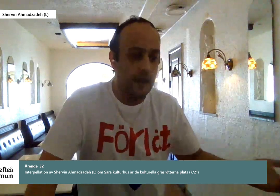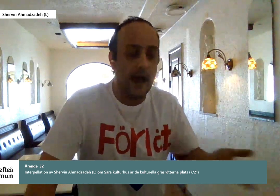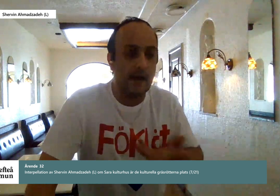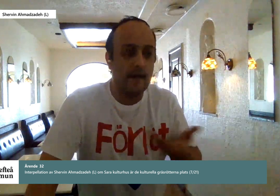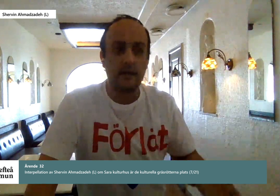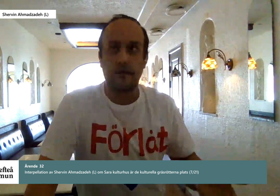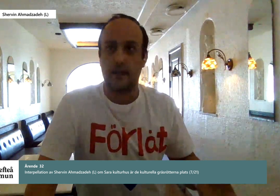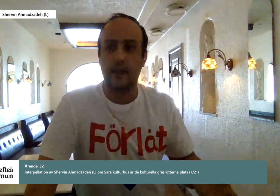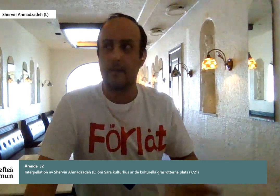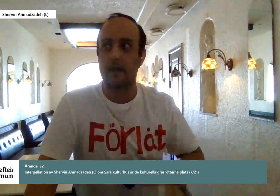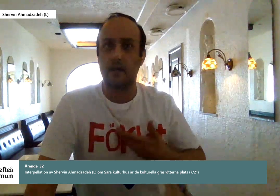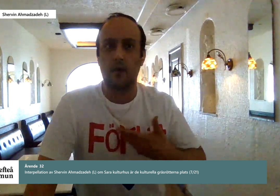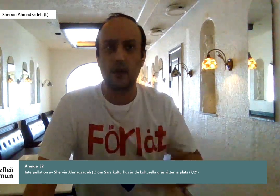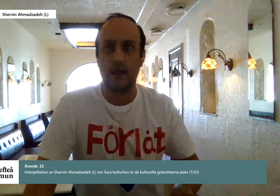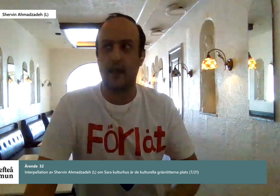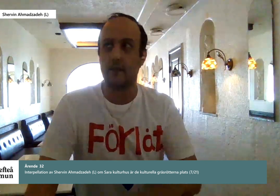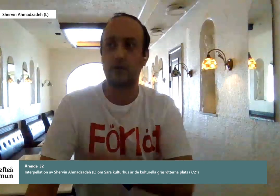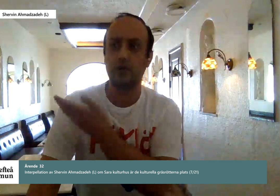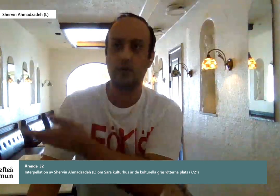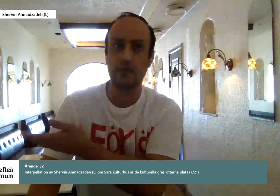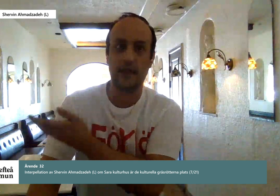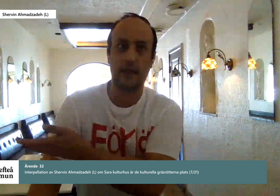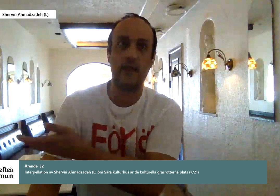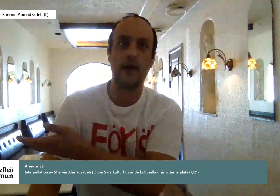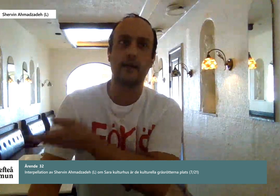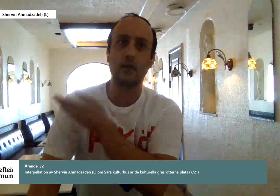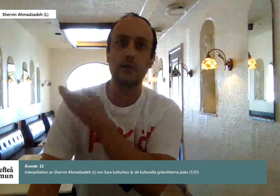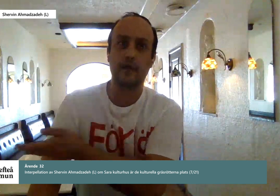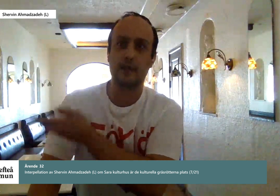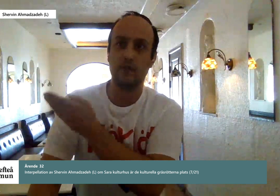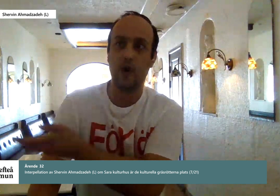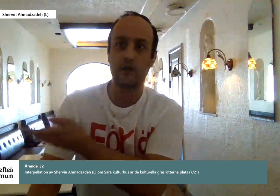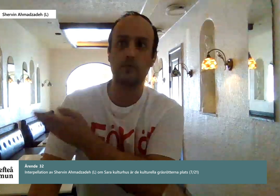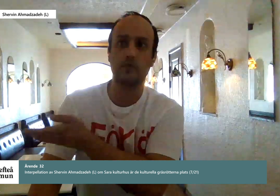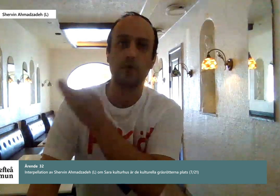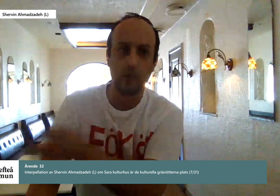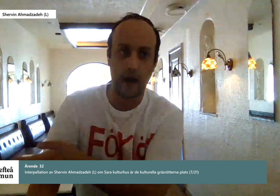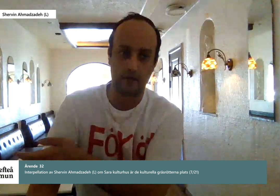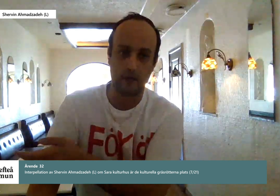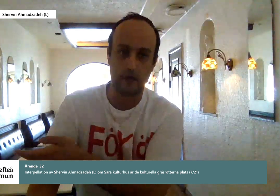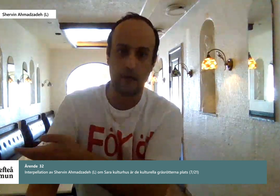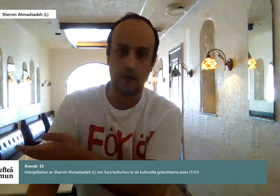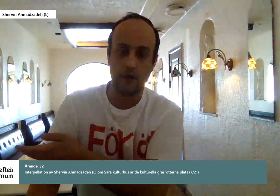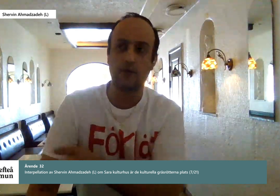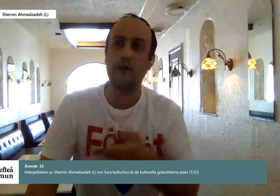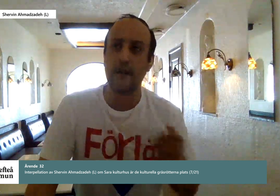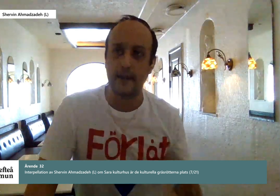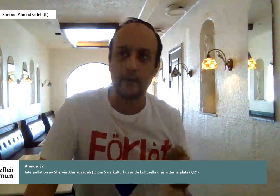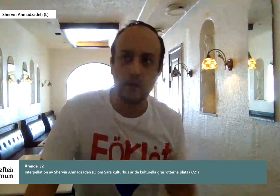Återigen Kulturhuset därinne det kommer att finnas lokaler som står tomma Redan nu